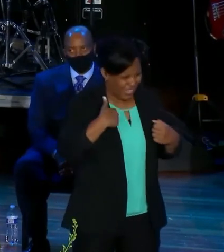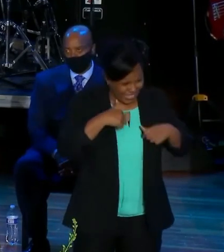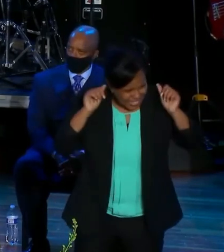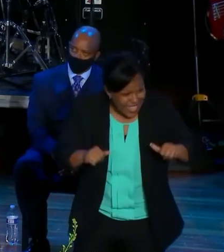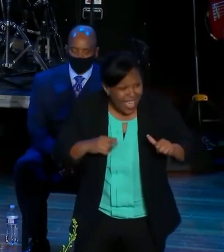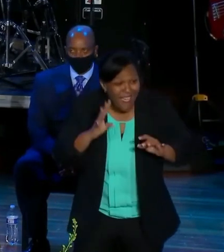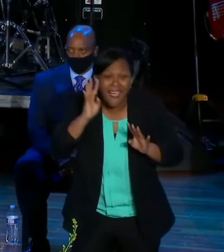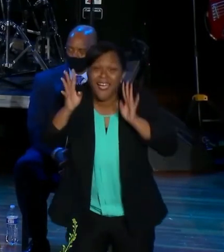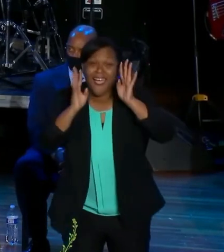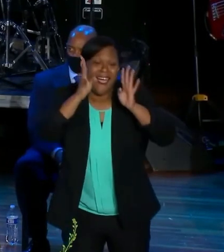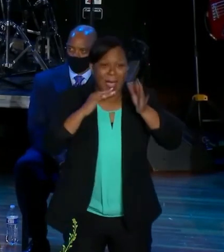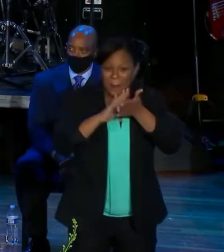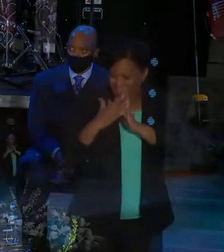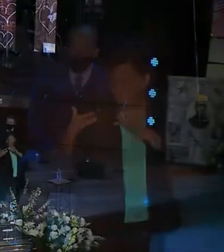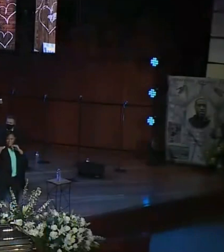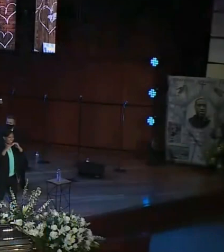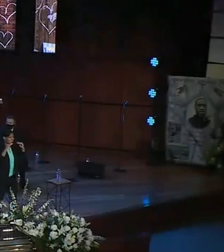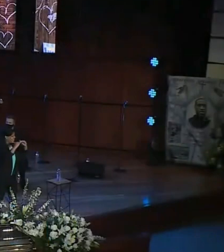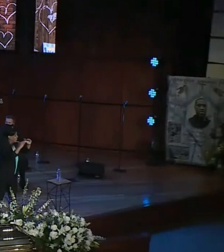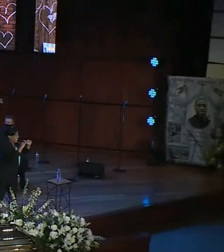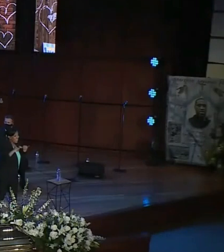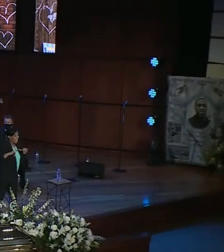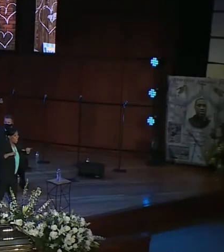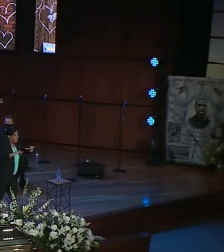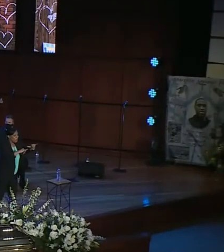Men vi kunde inte få bort erat knä från vår nacke